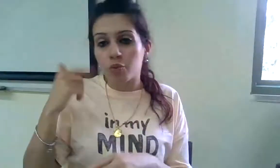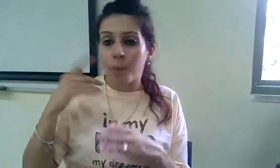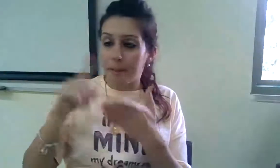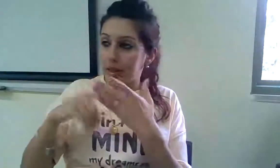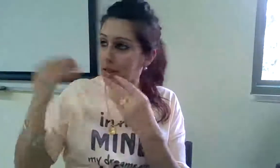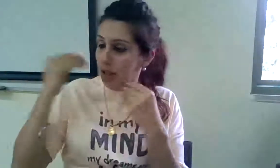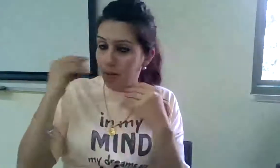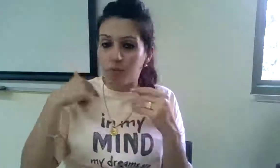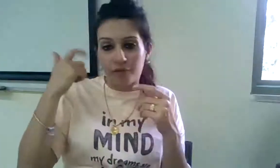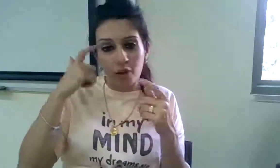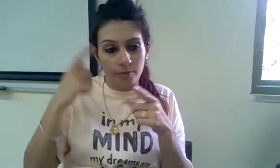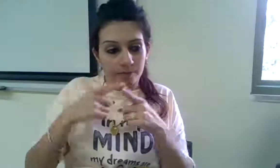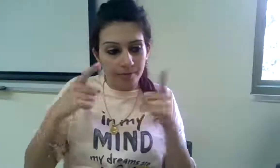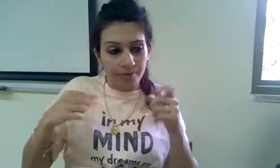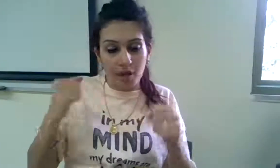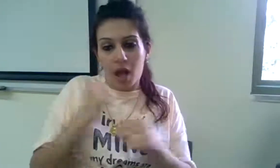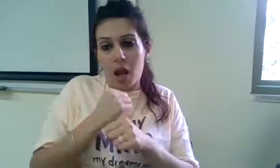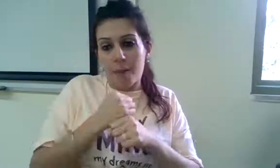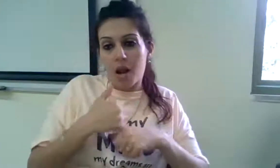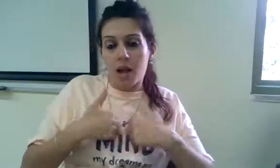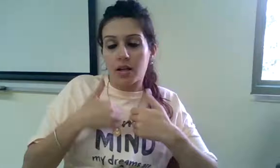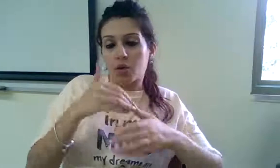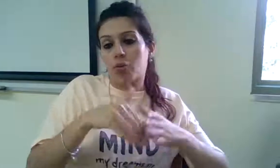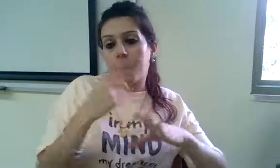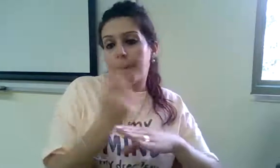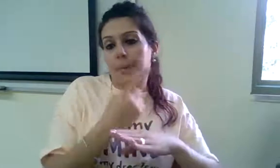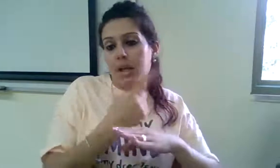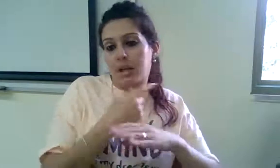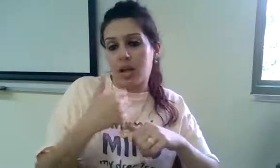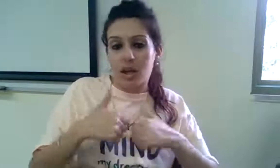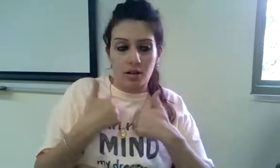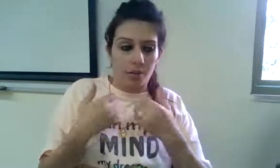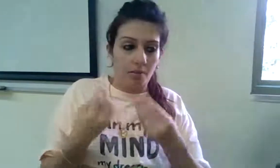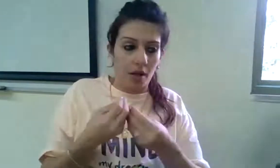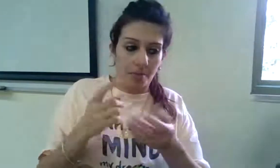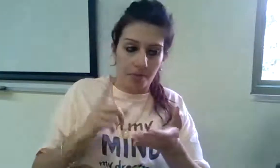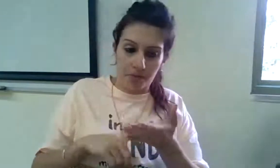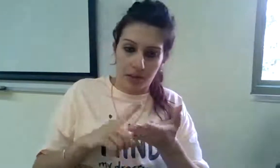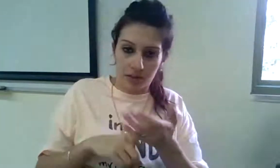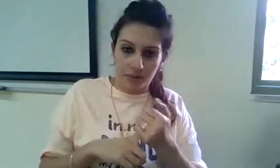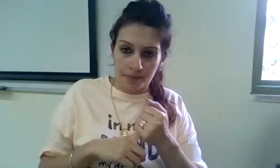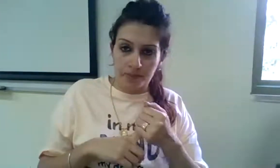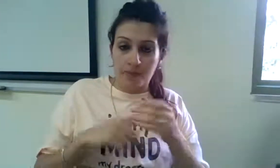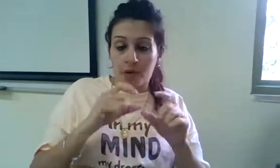ولكن بداية, حتى وان كنت تعلم الأطفال في نفس البيئة